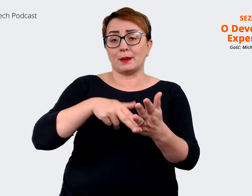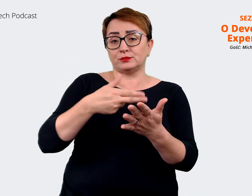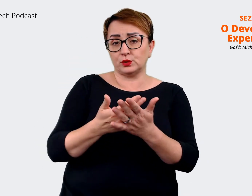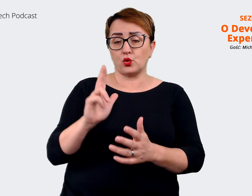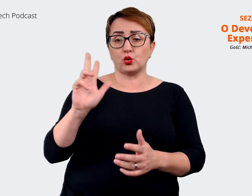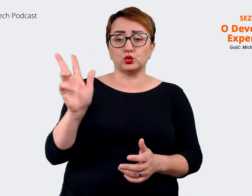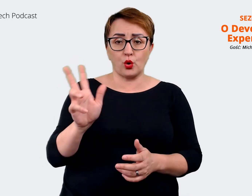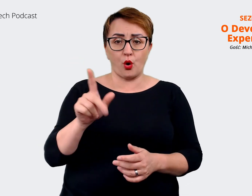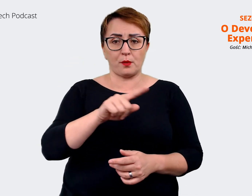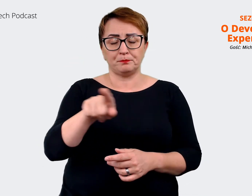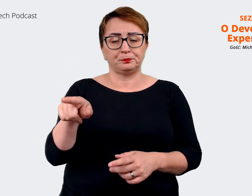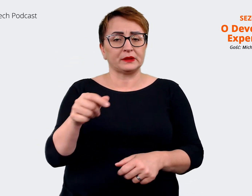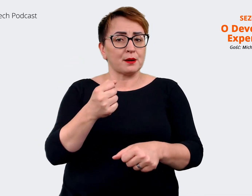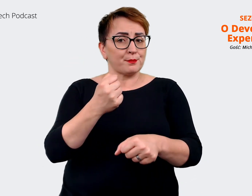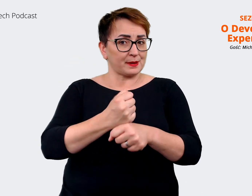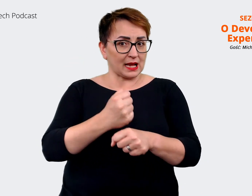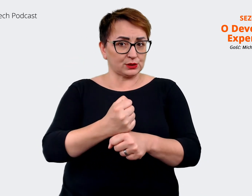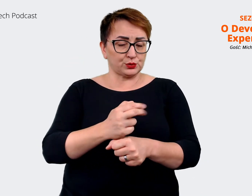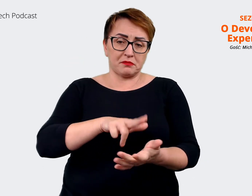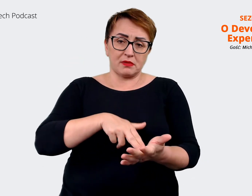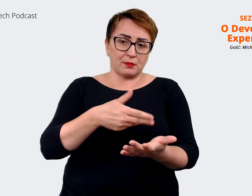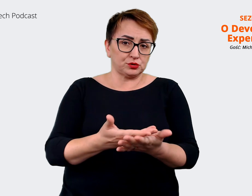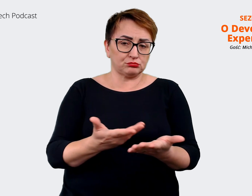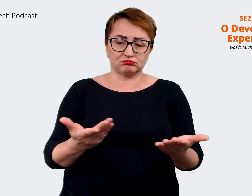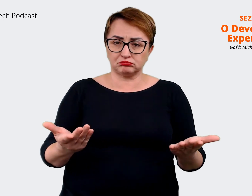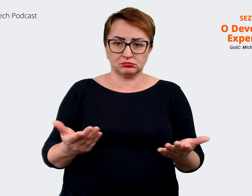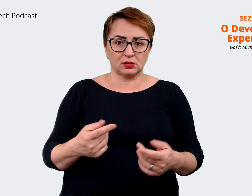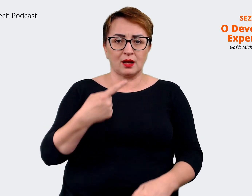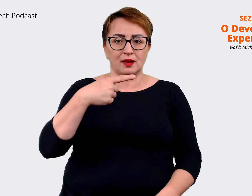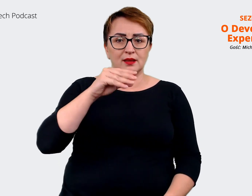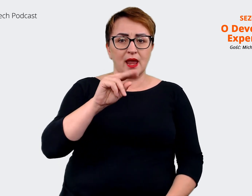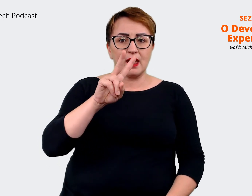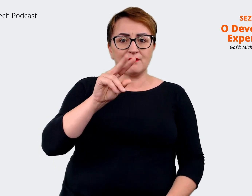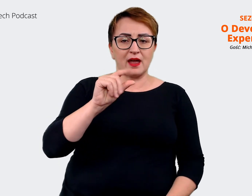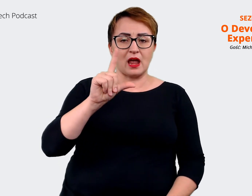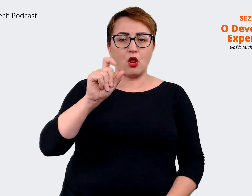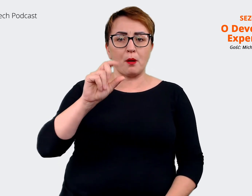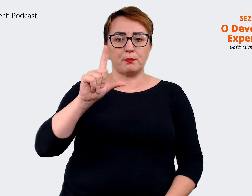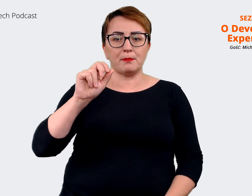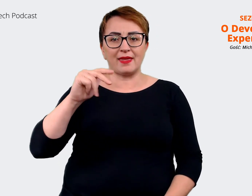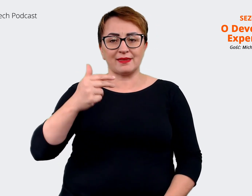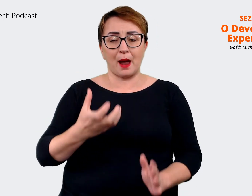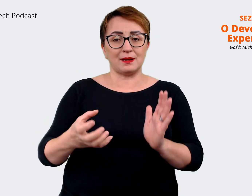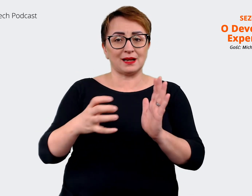dla przykładu teraz nad developmentem aplikacji mobilnej, na co dzień pracuje, no to mierzymy